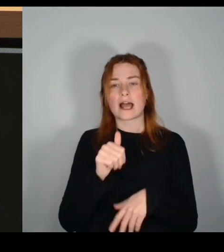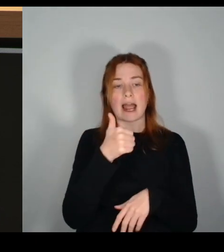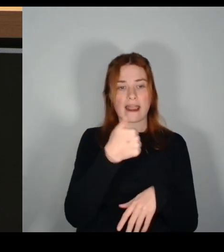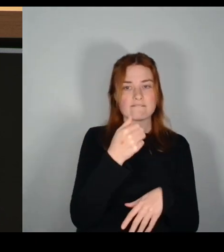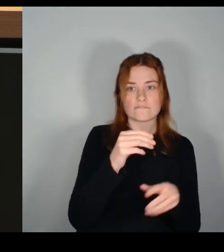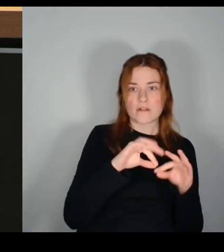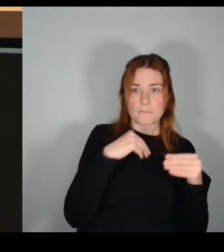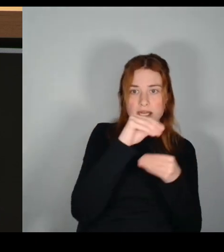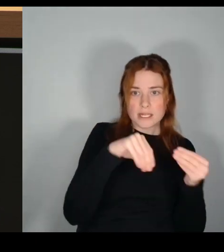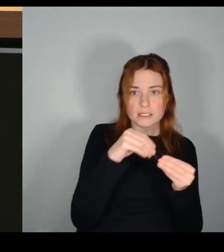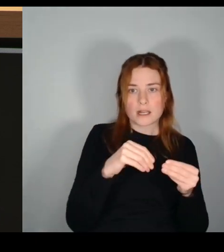wie das Tuntenhaus.